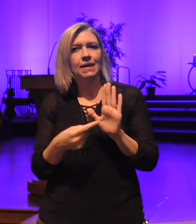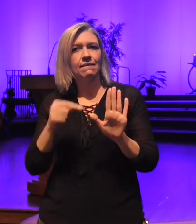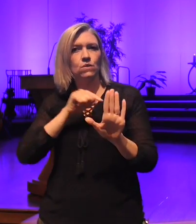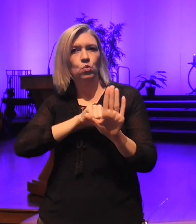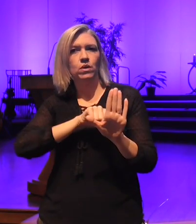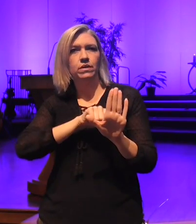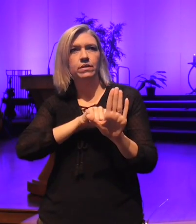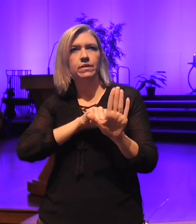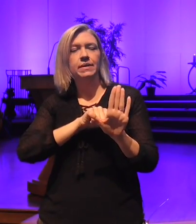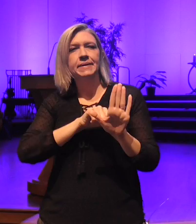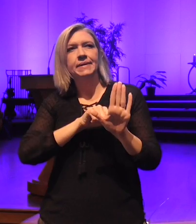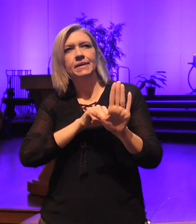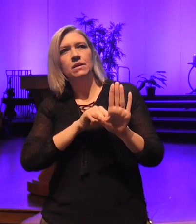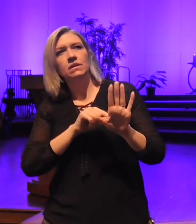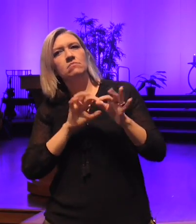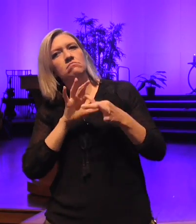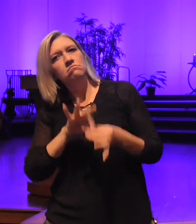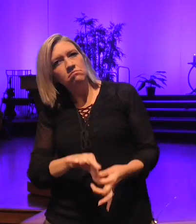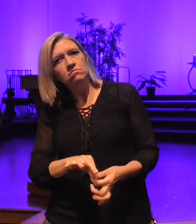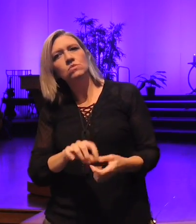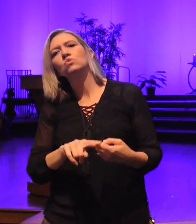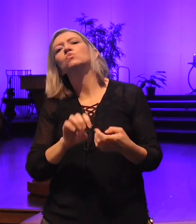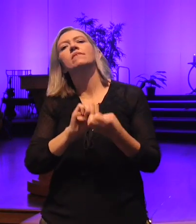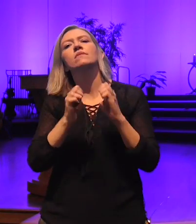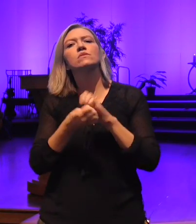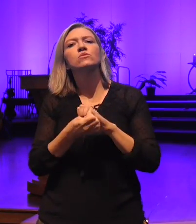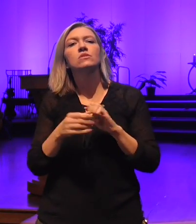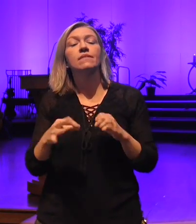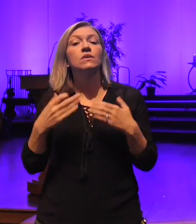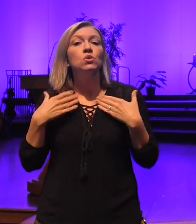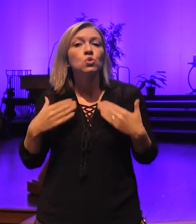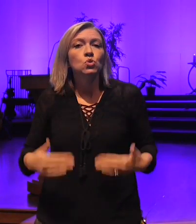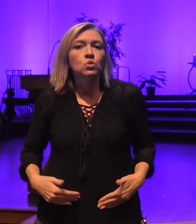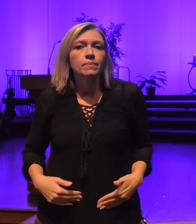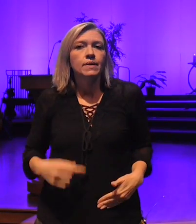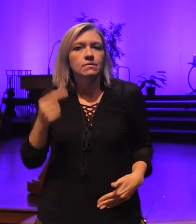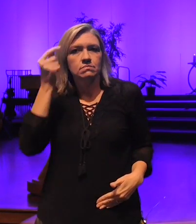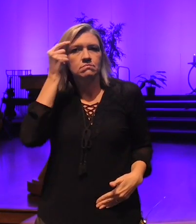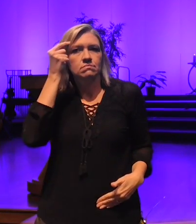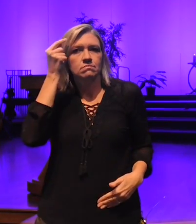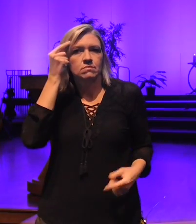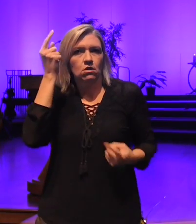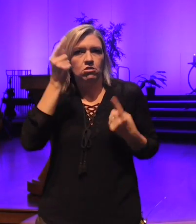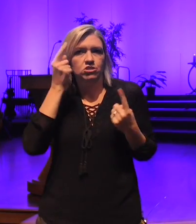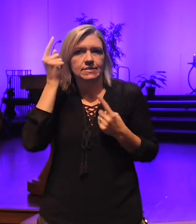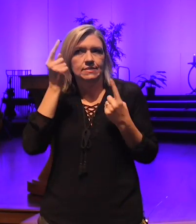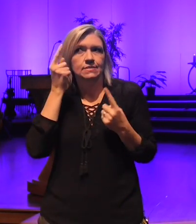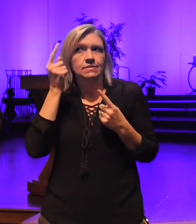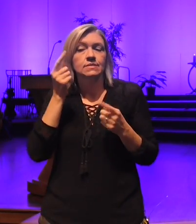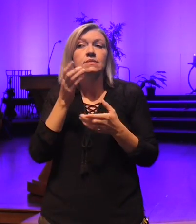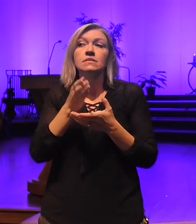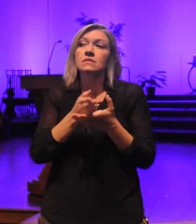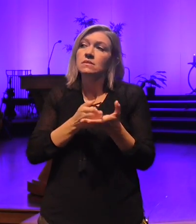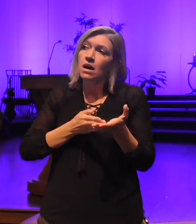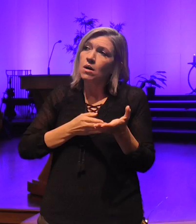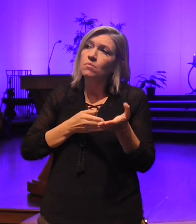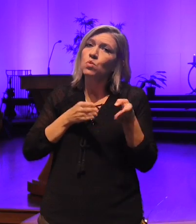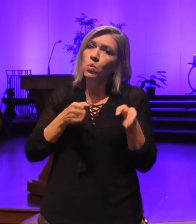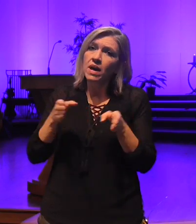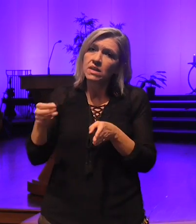también de la evolución de la conciencia humana en En algunos aspectos, a medida que hemos crecido, de alguna manera hemos llegado